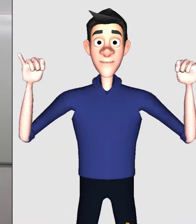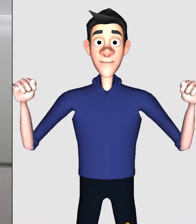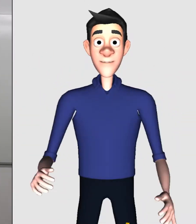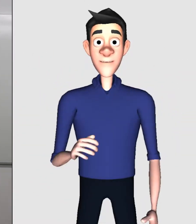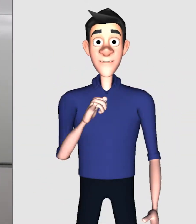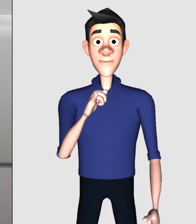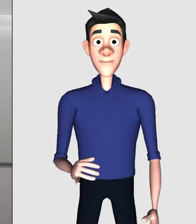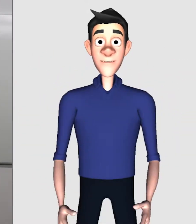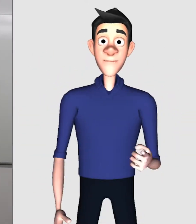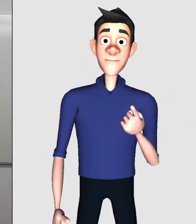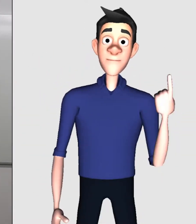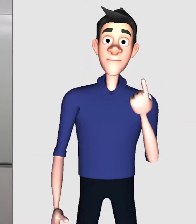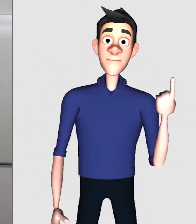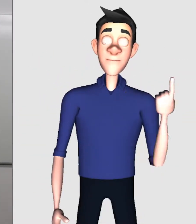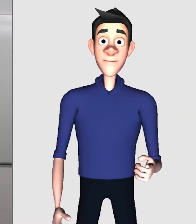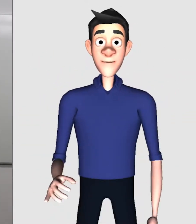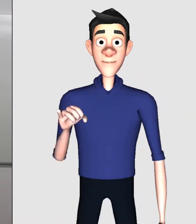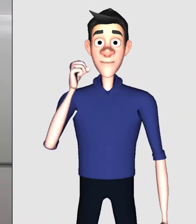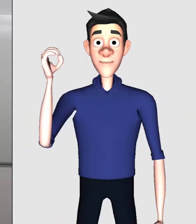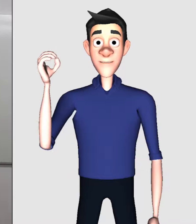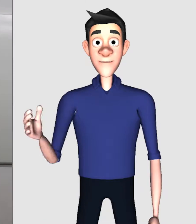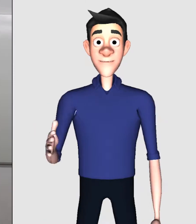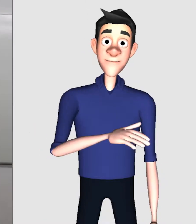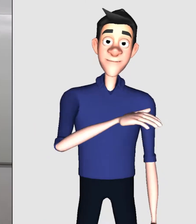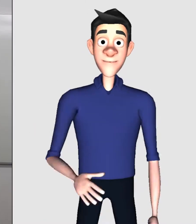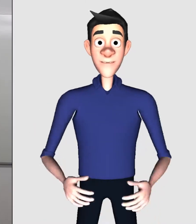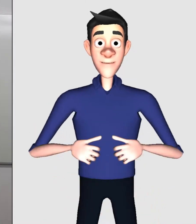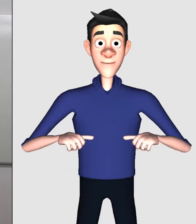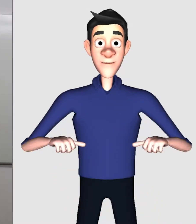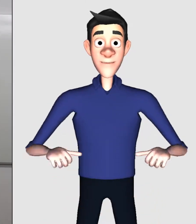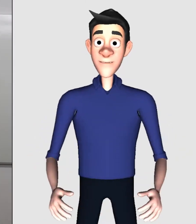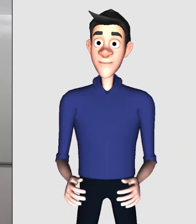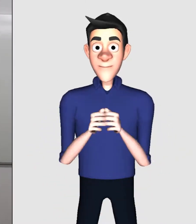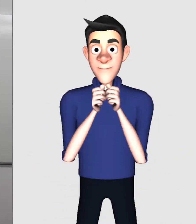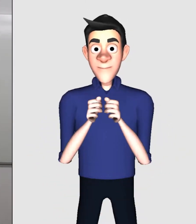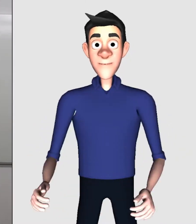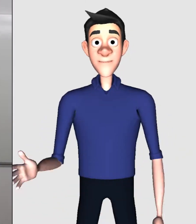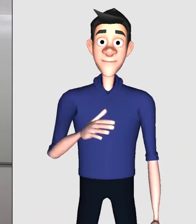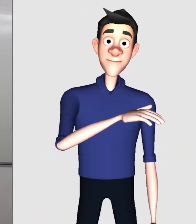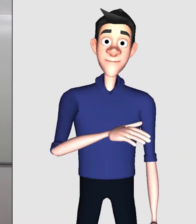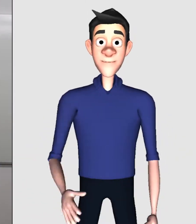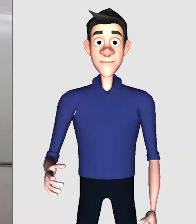mg vai ficar negativo Então essa é a deflexão